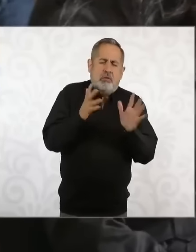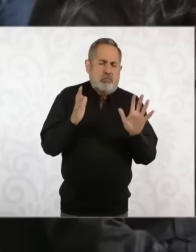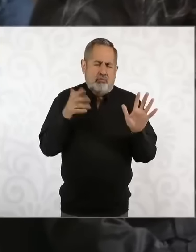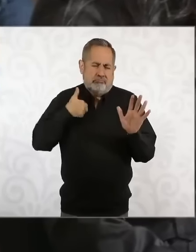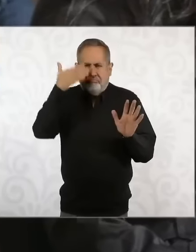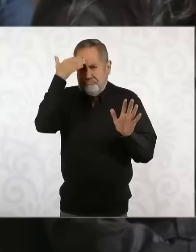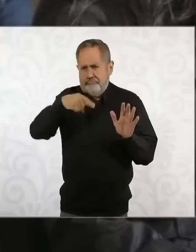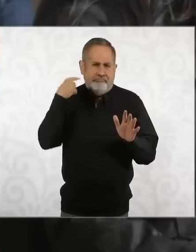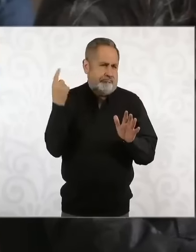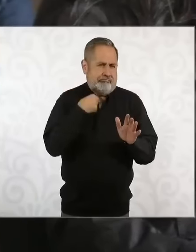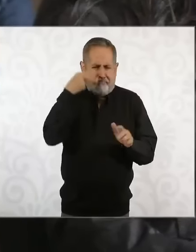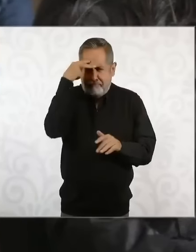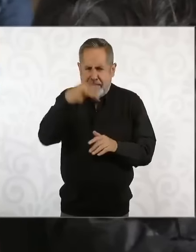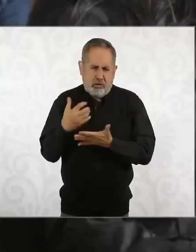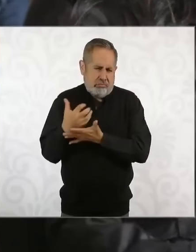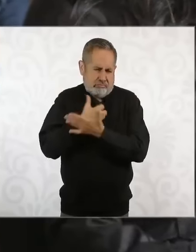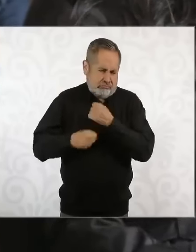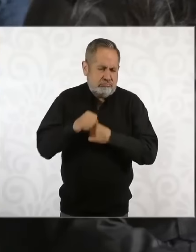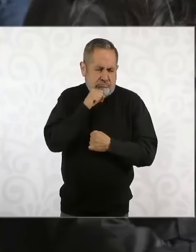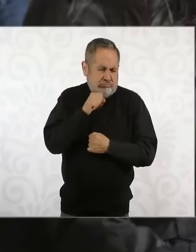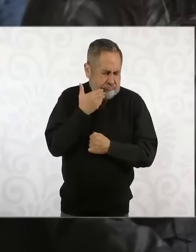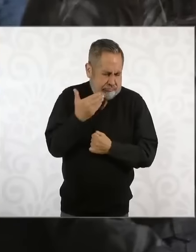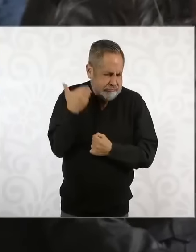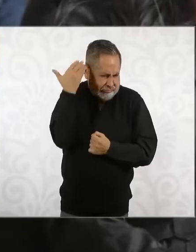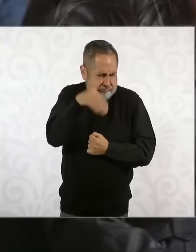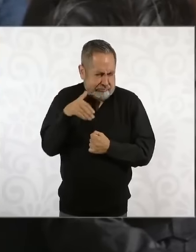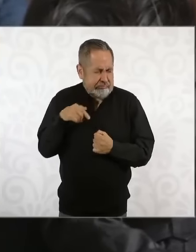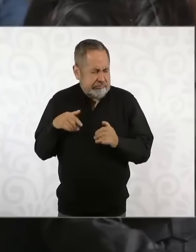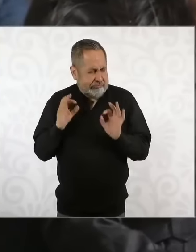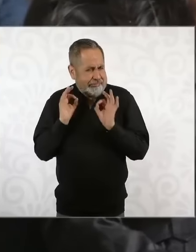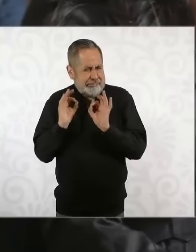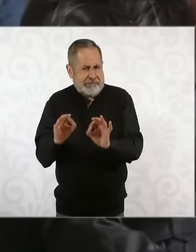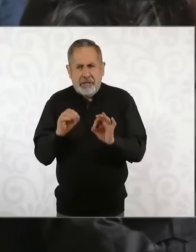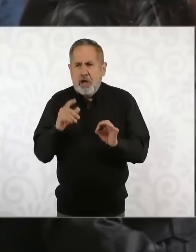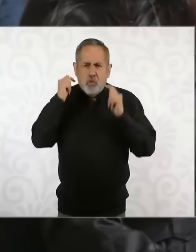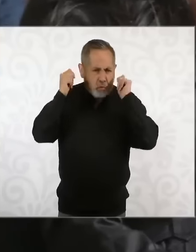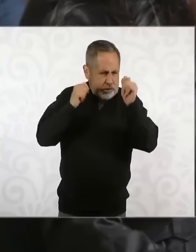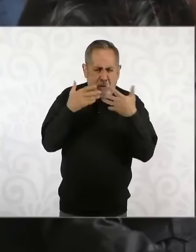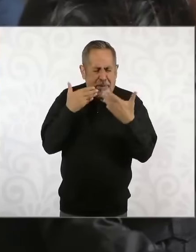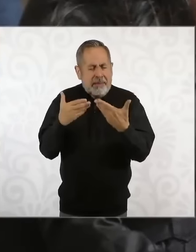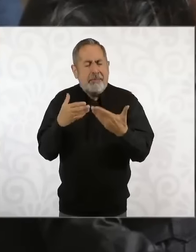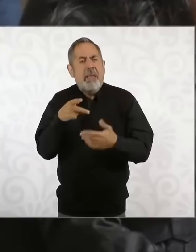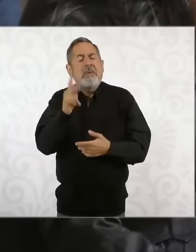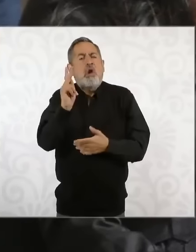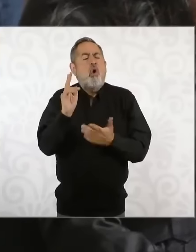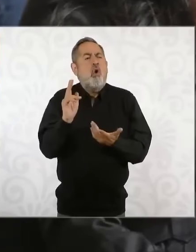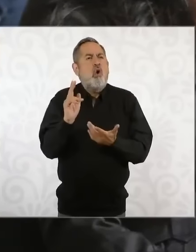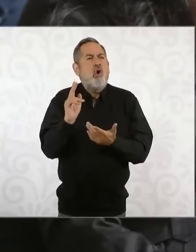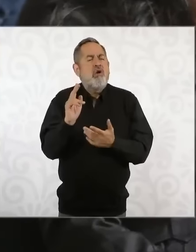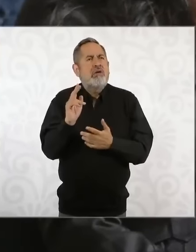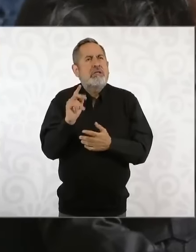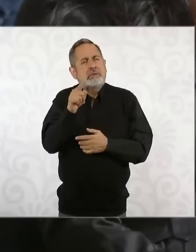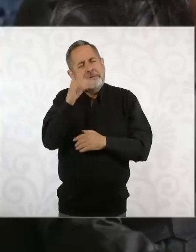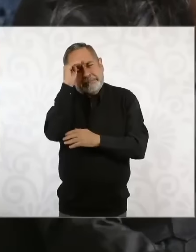a México, le fue bien en algunos aspectos, bueno, muchos igual en turismo, pero sí hacer un balance